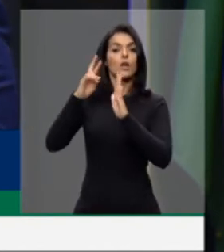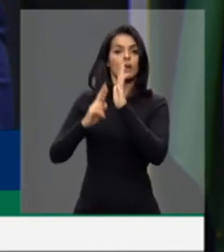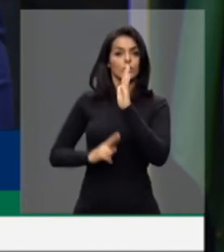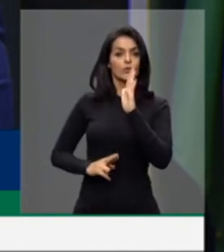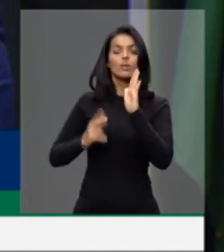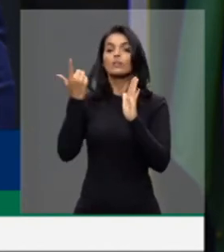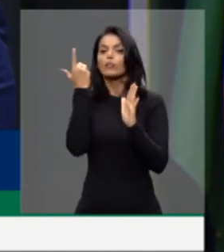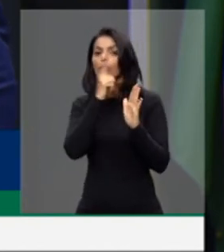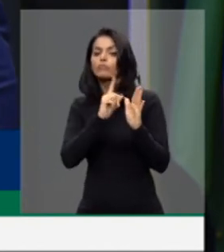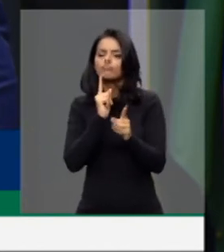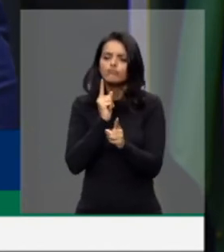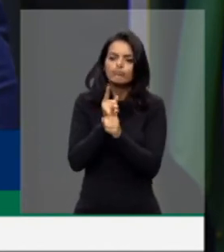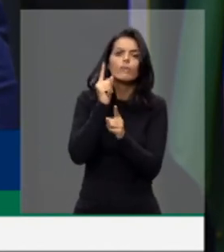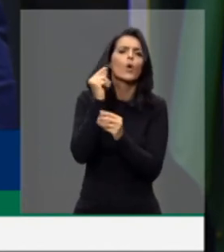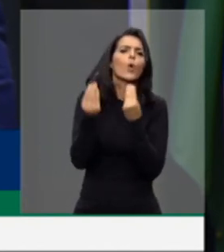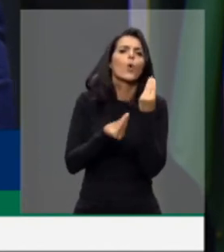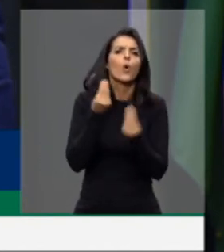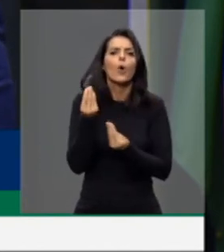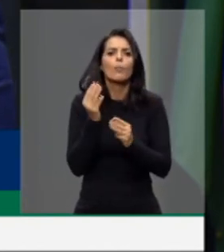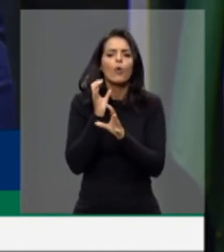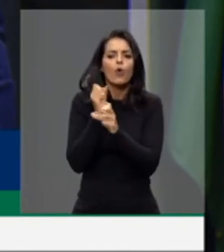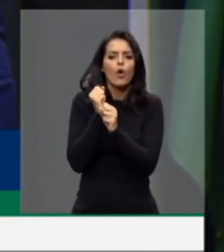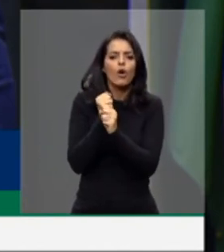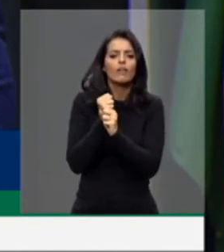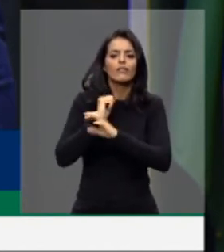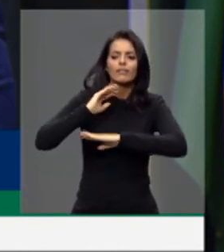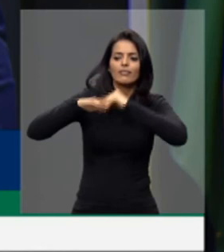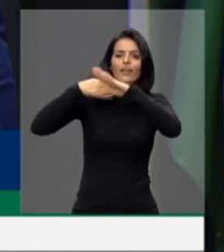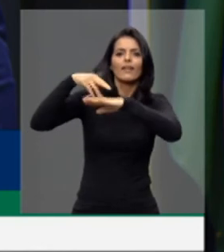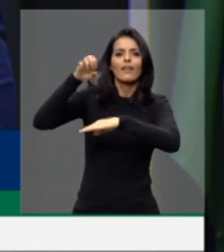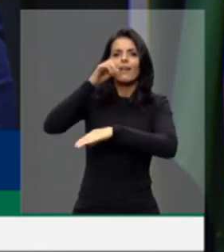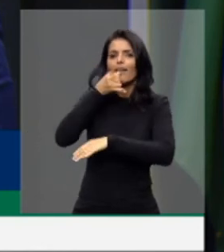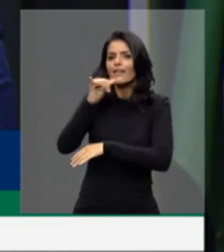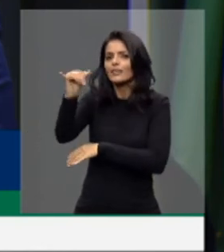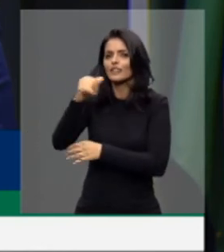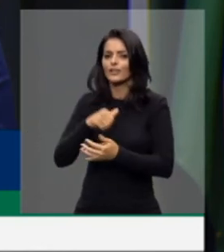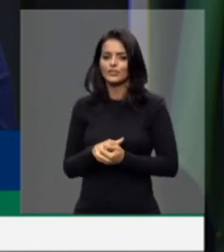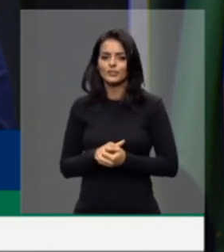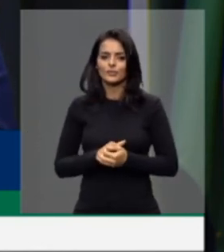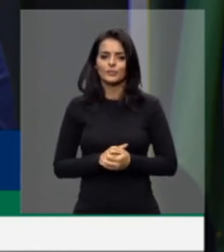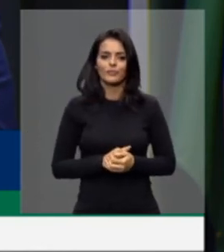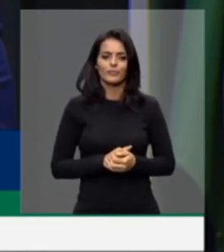DURANTE A VIGÊNCIA DA MEDIDA PROVISÓRIA DE NÚMERO 950 DE 2020, NA QUAL FOMOS RELATOR E CONSEGUIMOS ENCONTRAR A CONTA DE DESENVOLVIMENTO